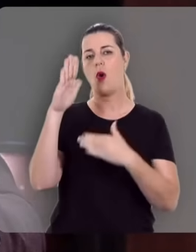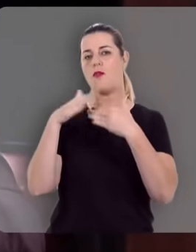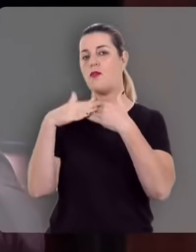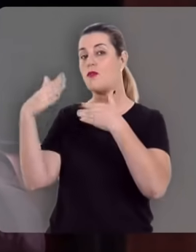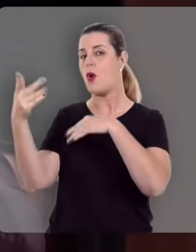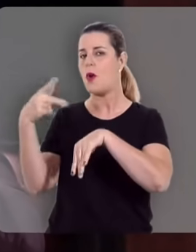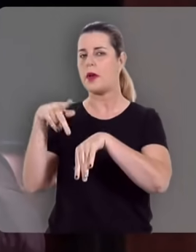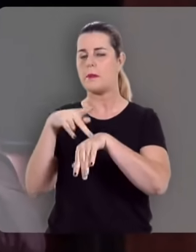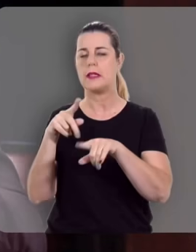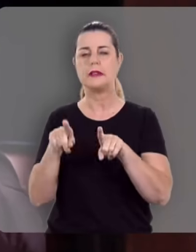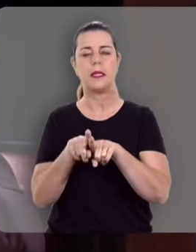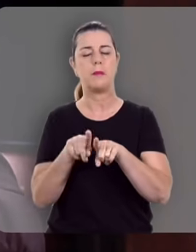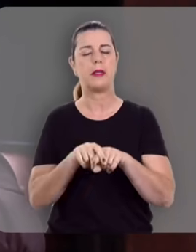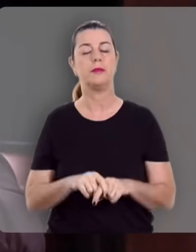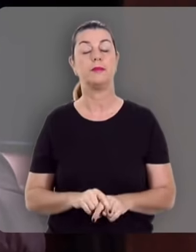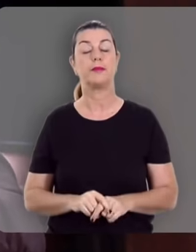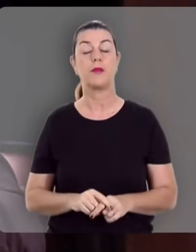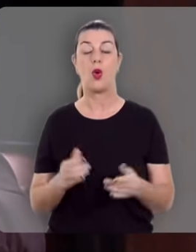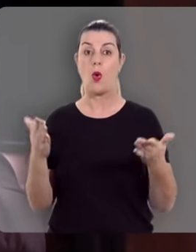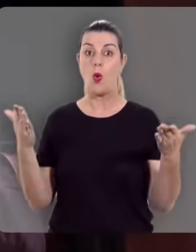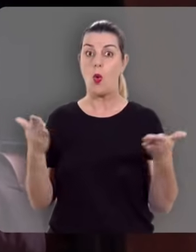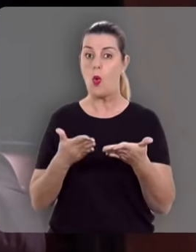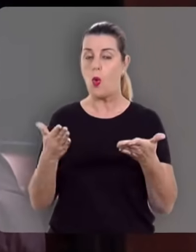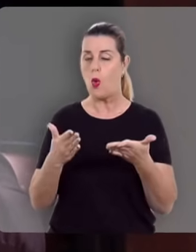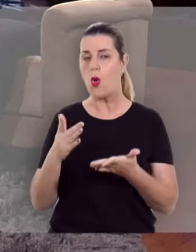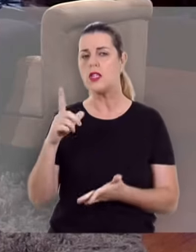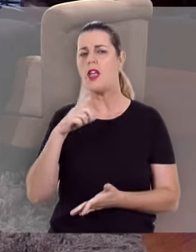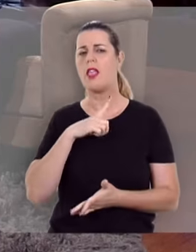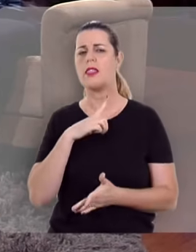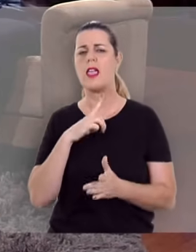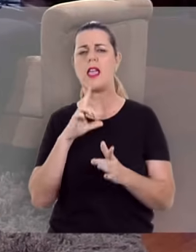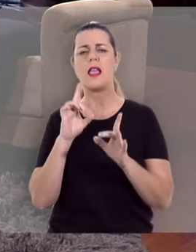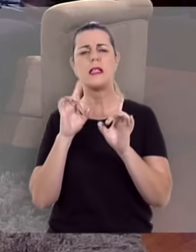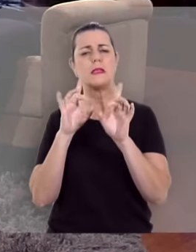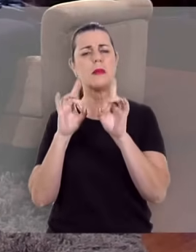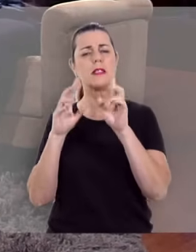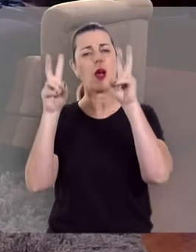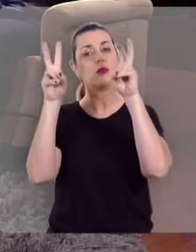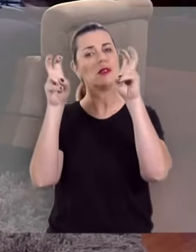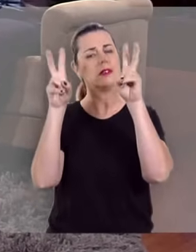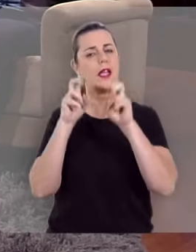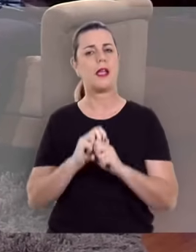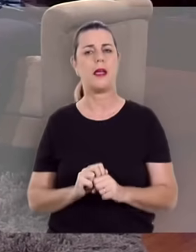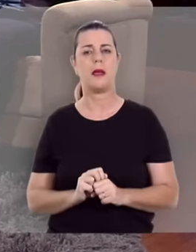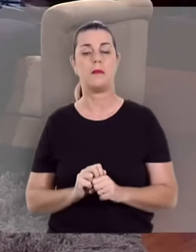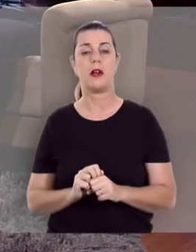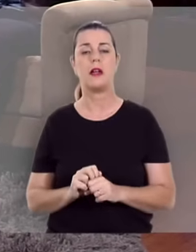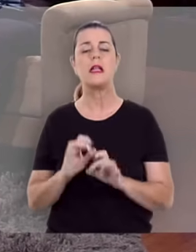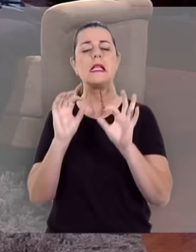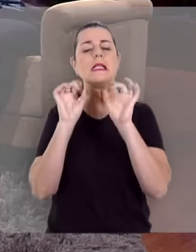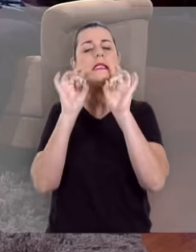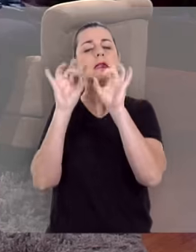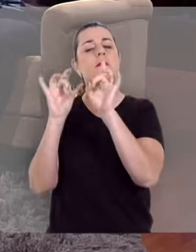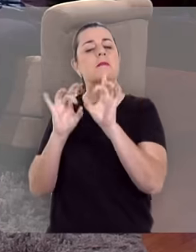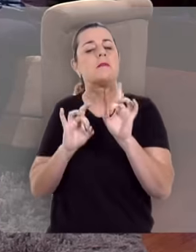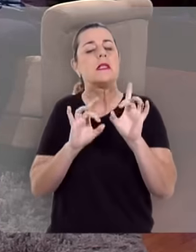Brasil e o nosso programa Hoje revendendo roça tem Exatamente Essa temática a singularidade do